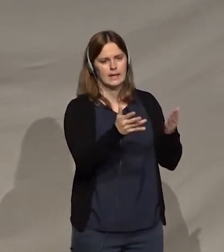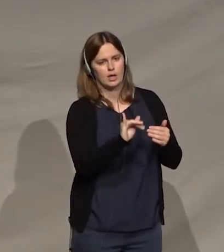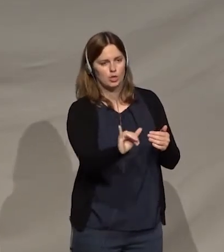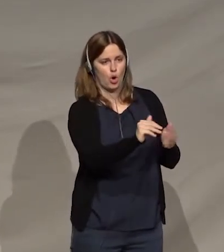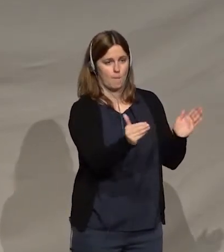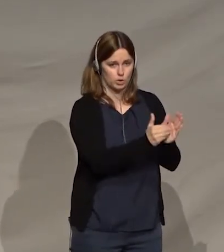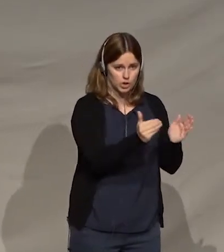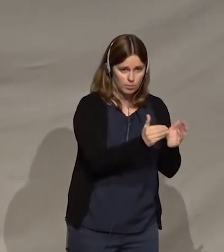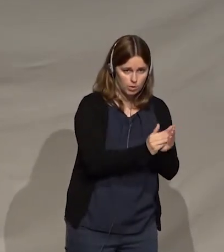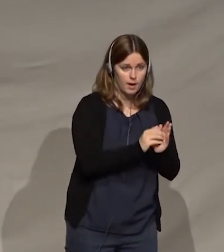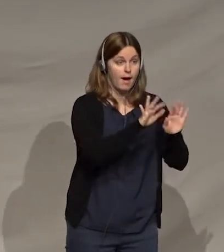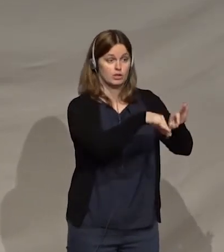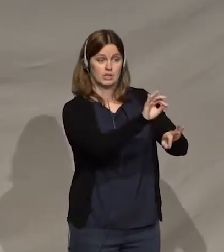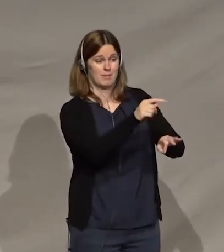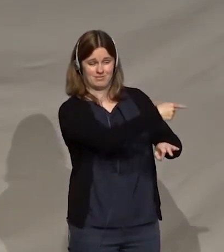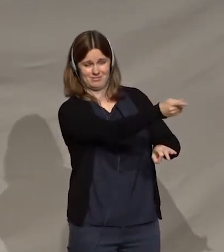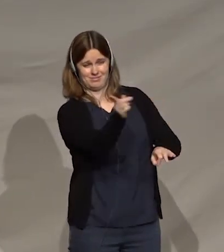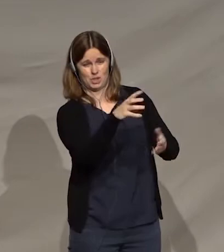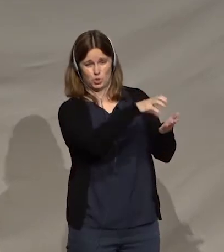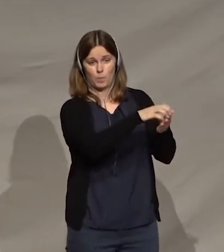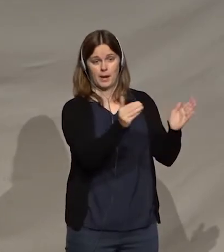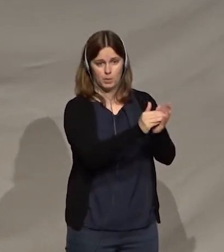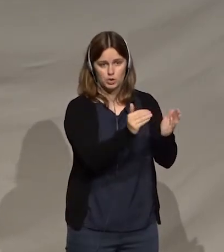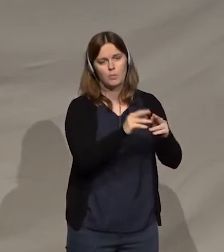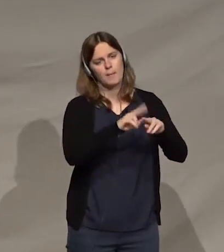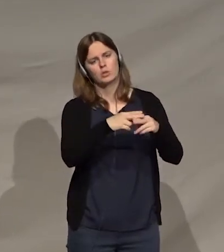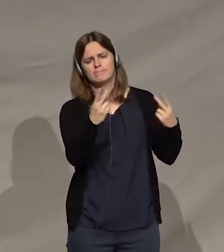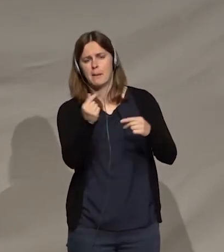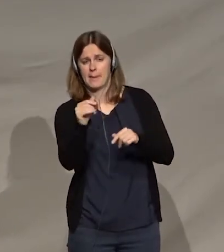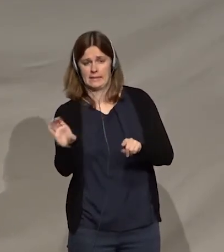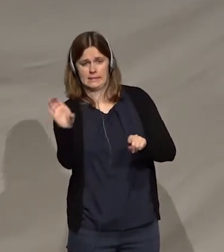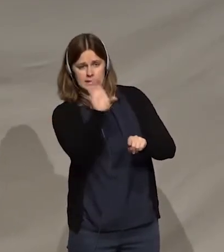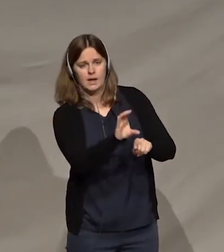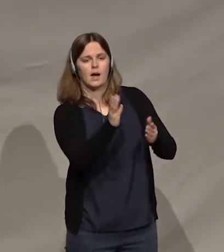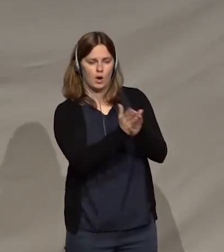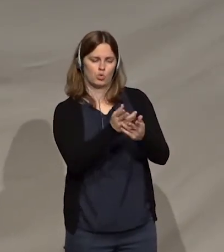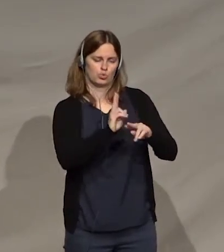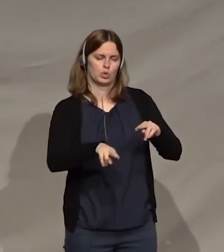dokázat produkovat dokumenty v českém jazyce v Braille, v audioverzi, atd.